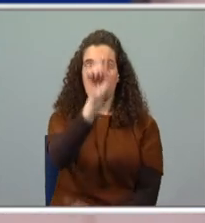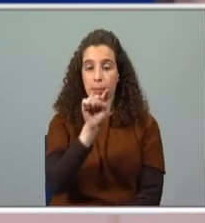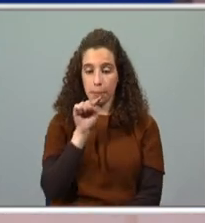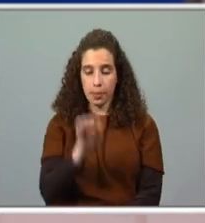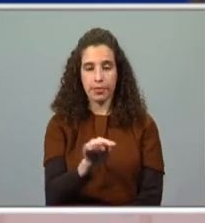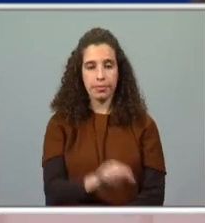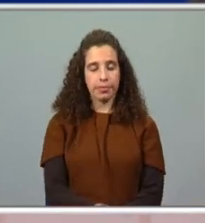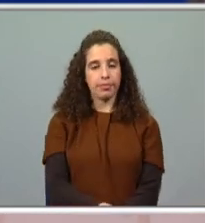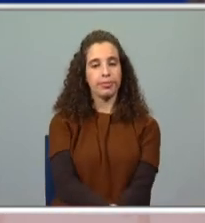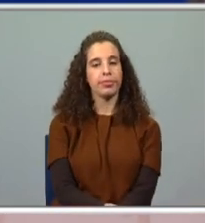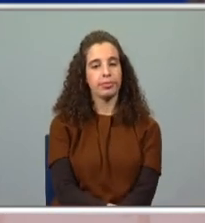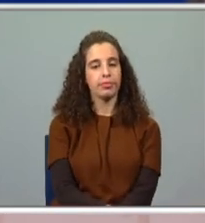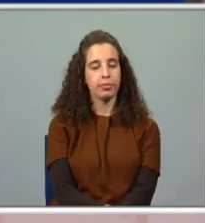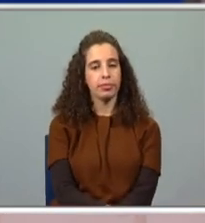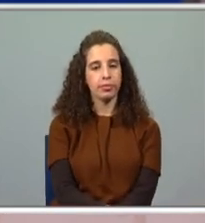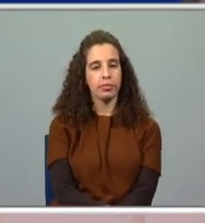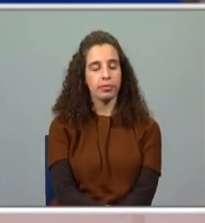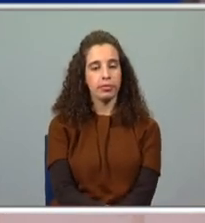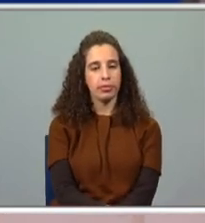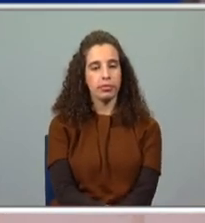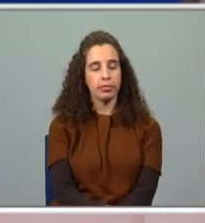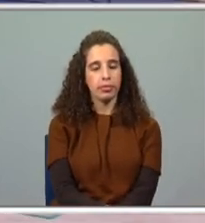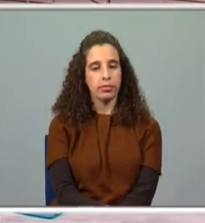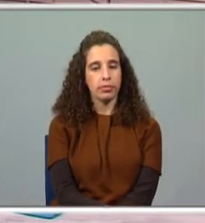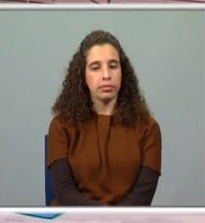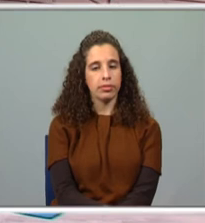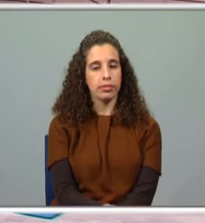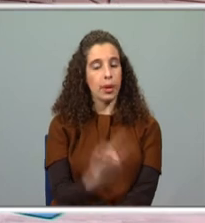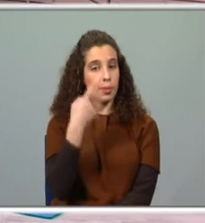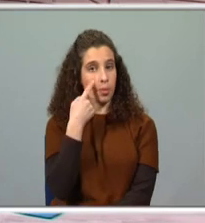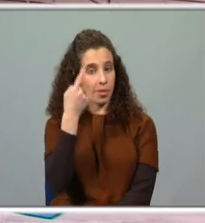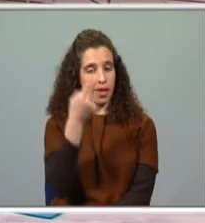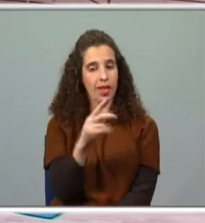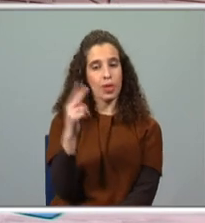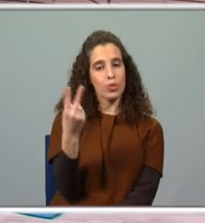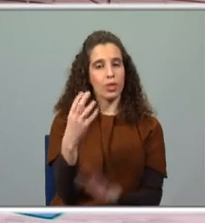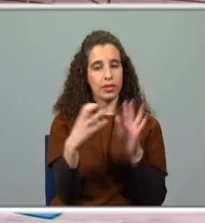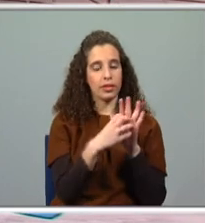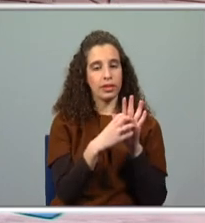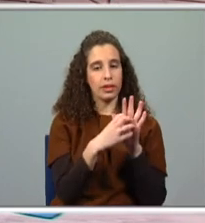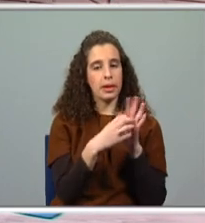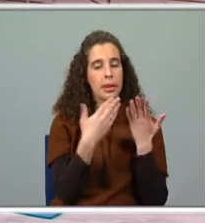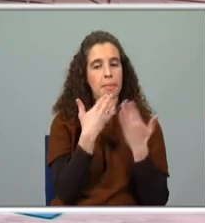ponto de exclamação apresento duas imagens e peço que me 感嘆號我展示兩張圖片並要求